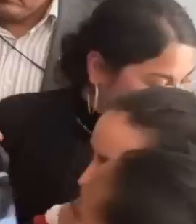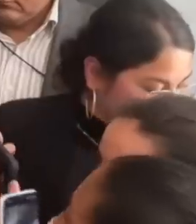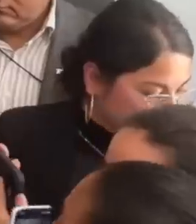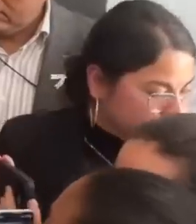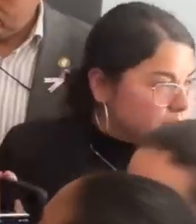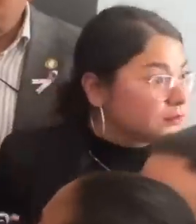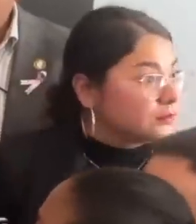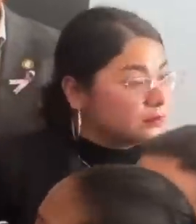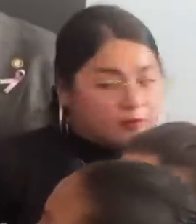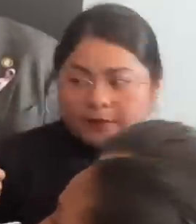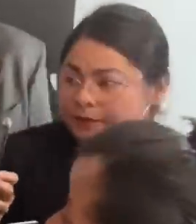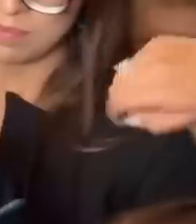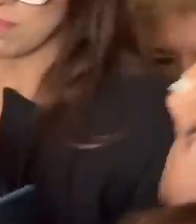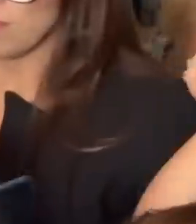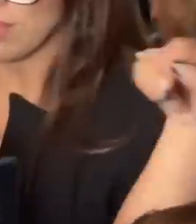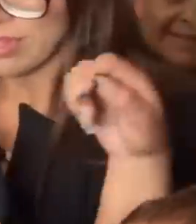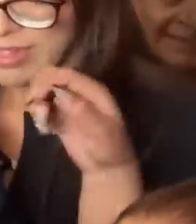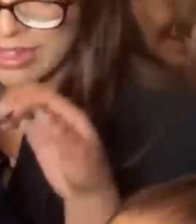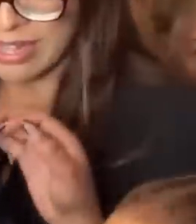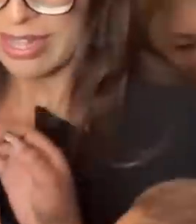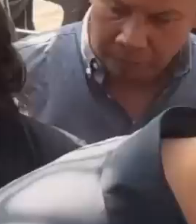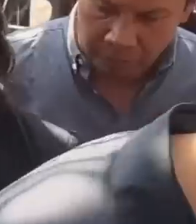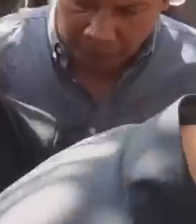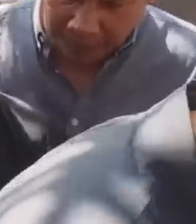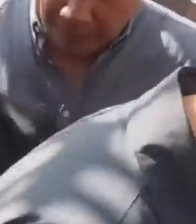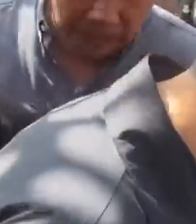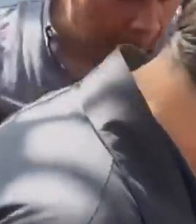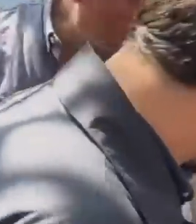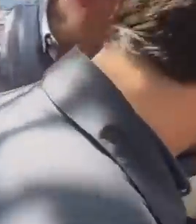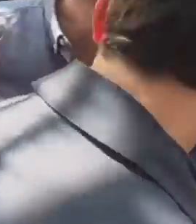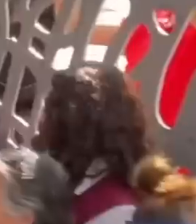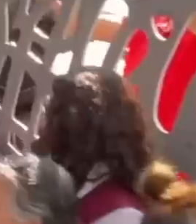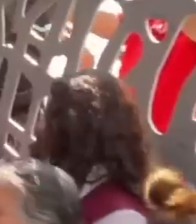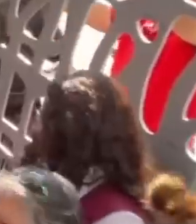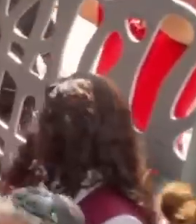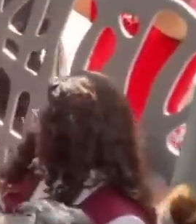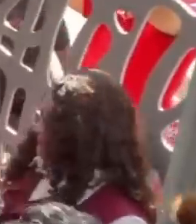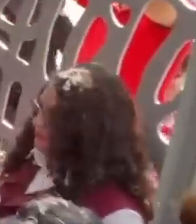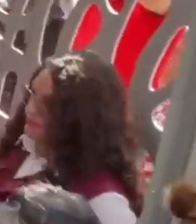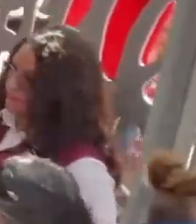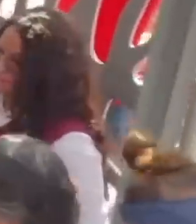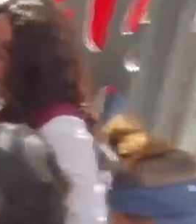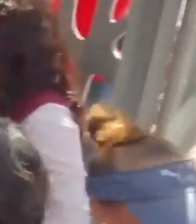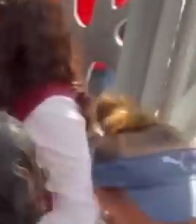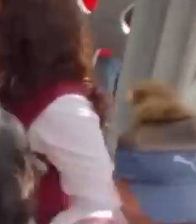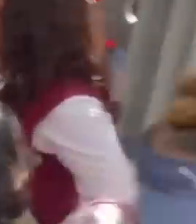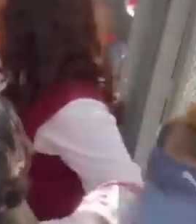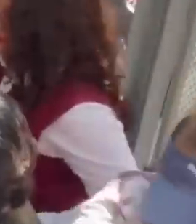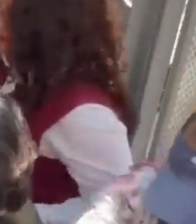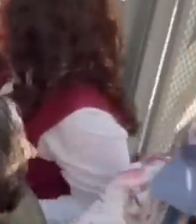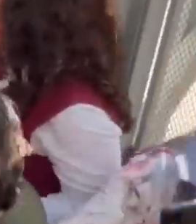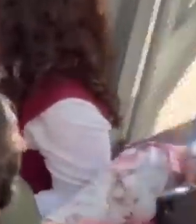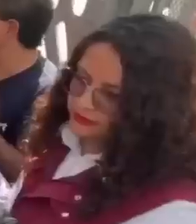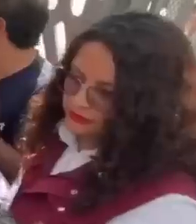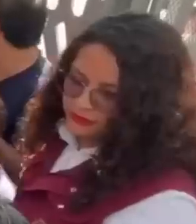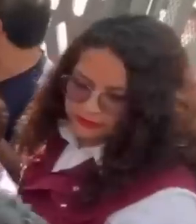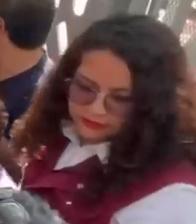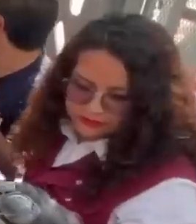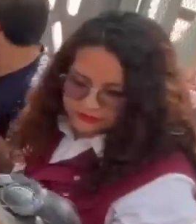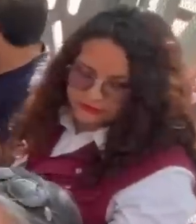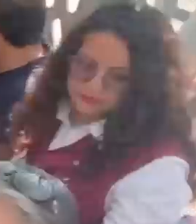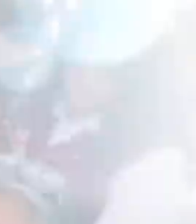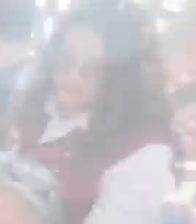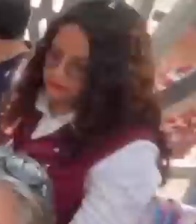poniendo atención a las causas inteligencia Y presencia en esta estrategia de cuatro ejes fue